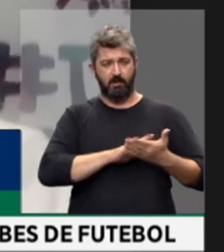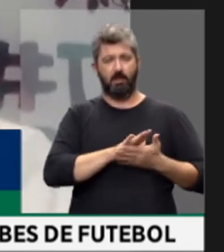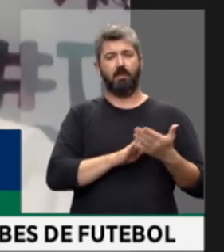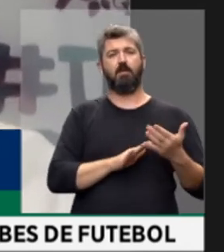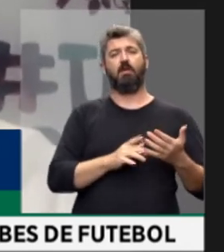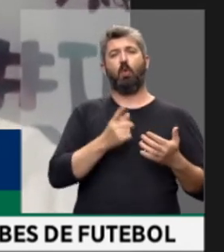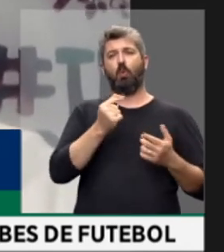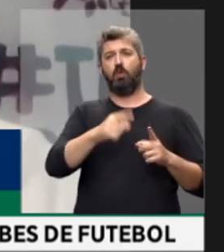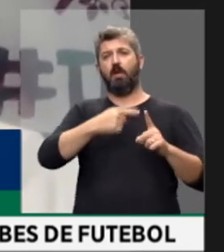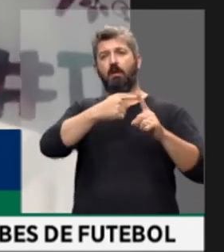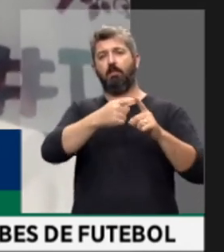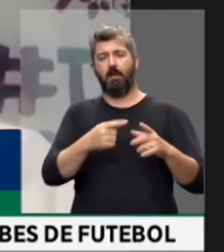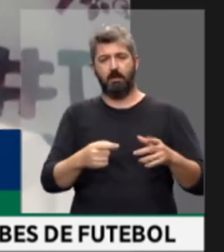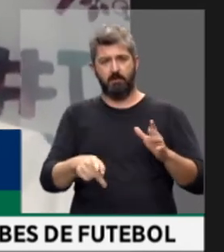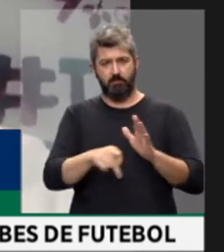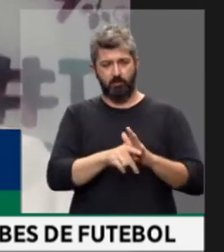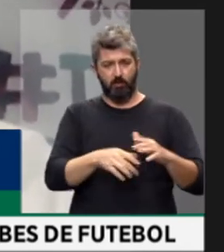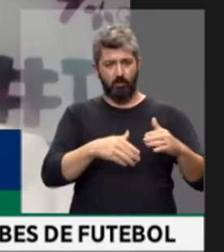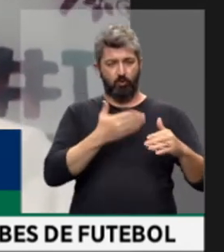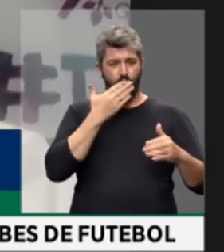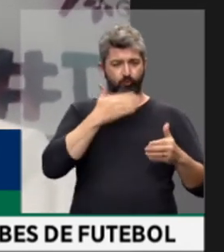NÃO TRAZ NENHUM PREJUÍZO AOS JOGADORES, NÃO